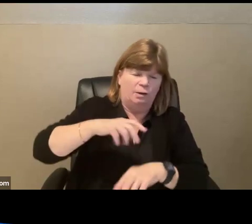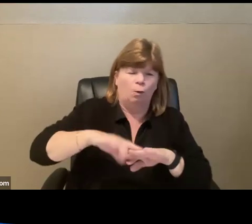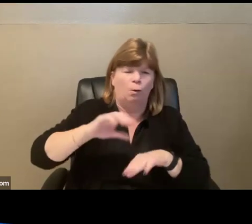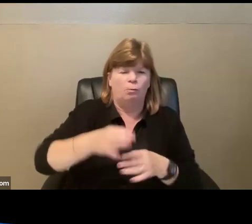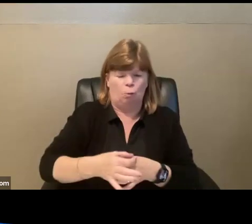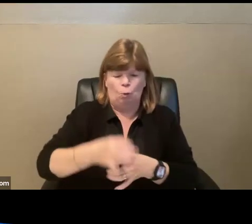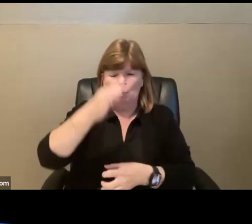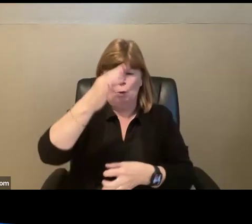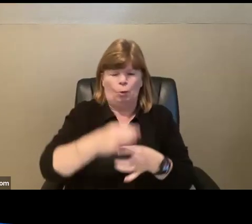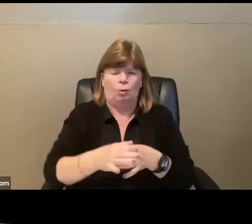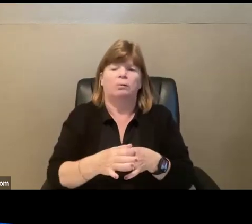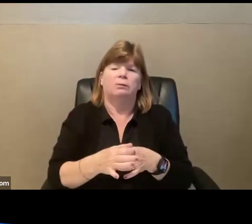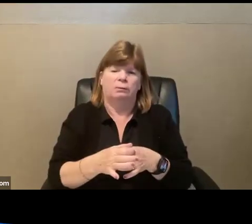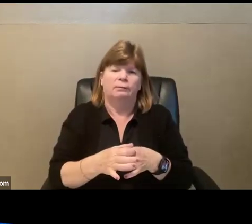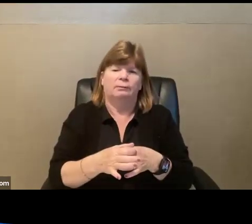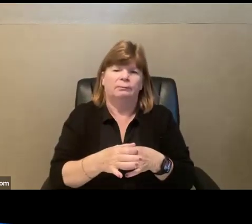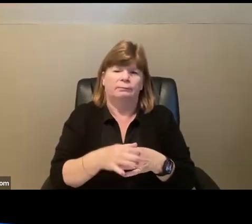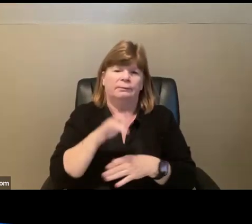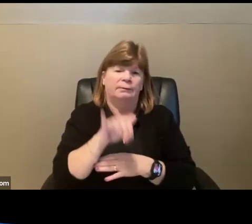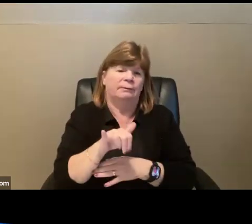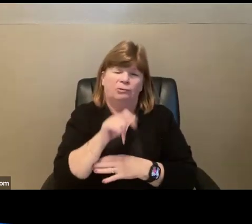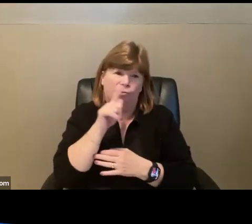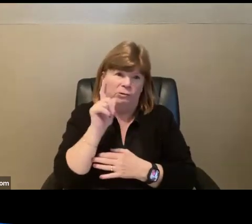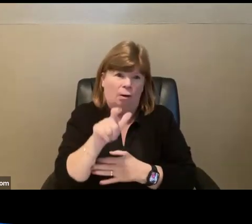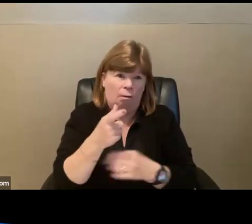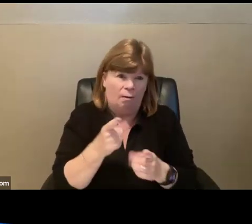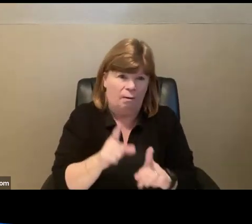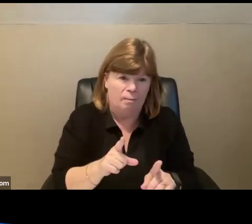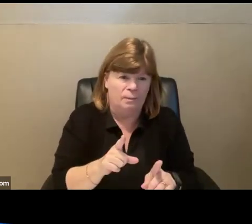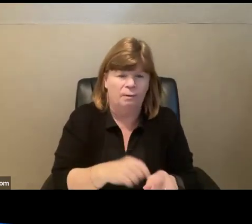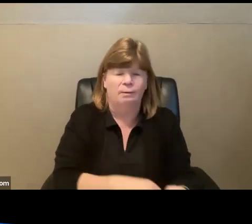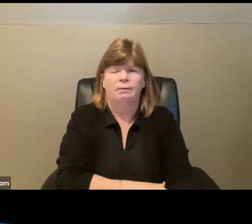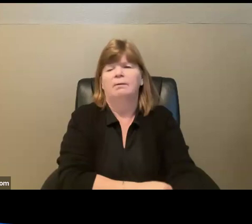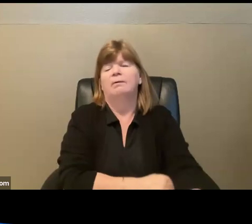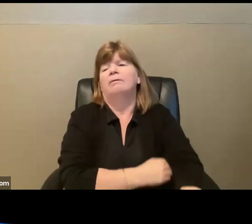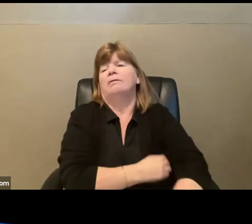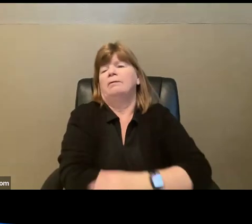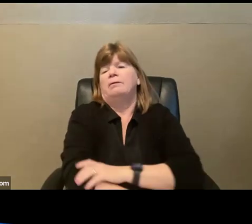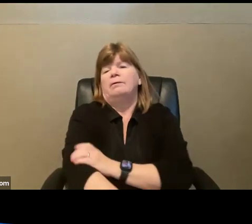lo cual es algo que no debería suceder, pero pasan cosas raras.